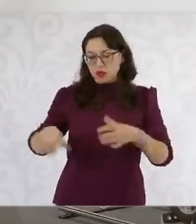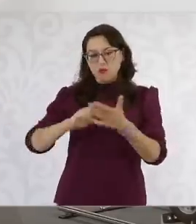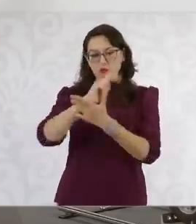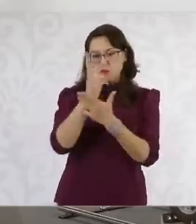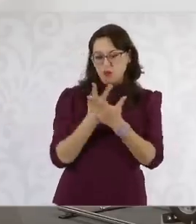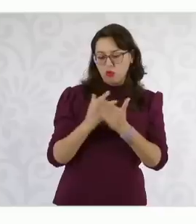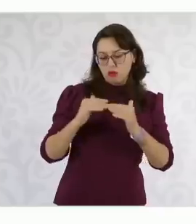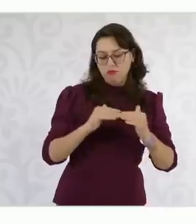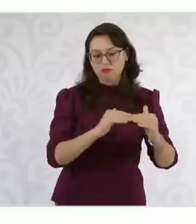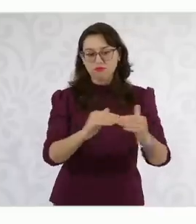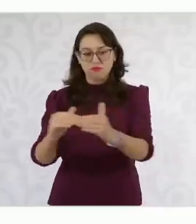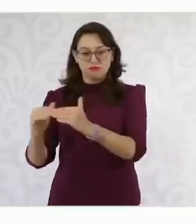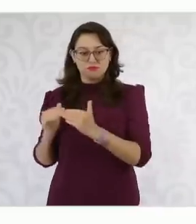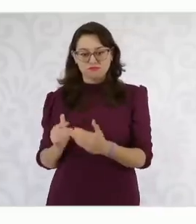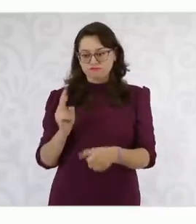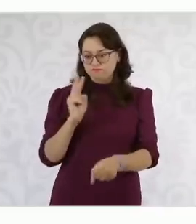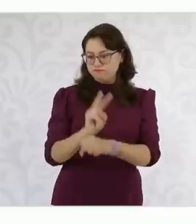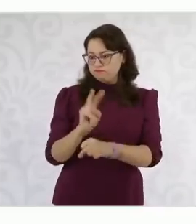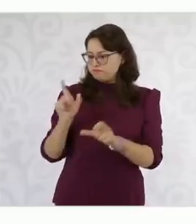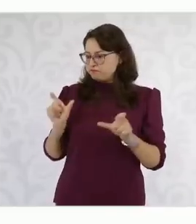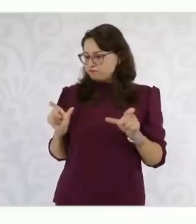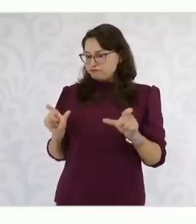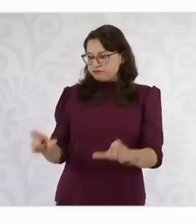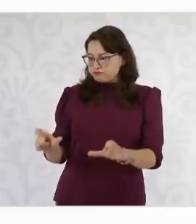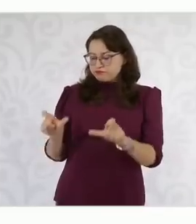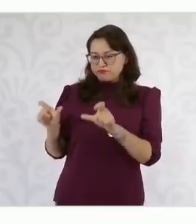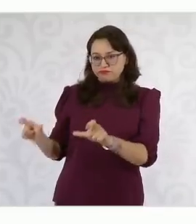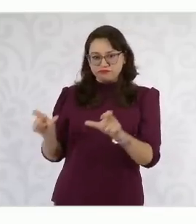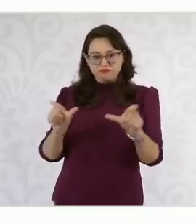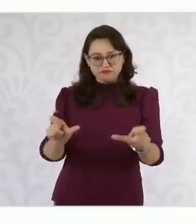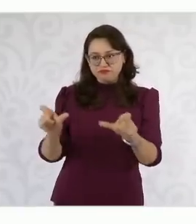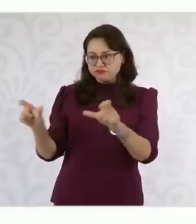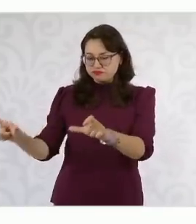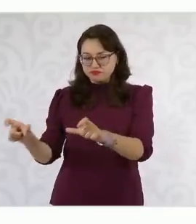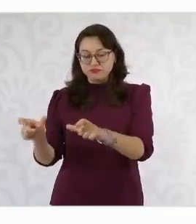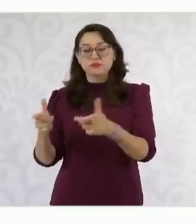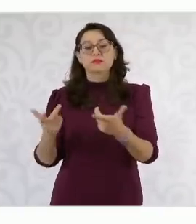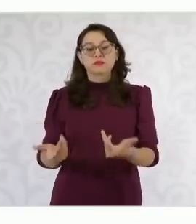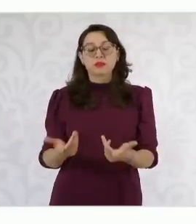patrullajes y filtros de seguridad en puntos de alta incidencia delictiva entre dependencias